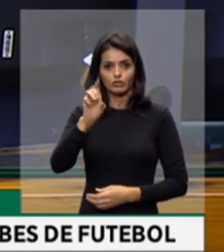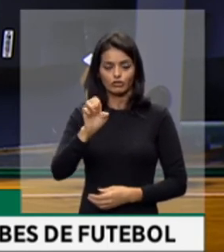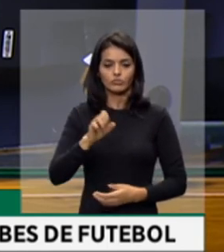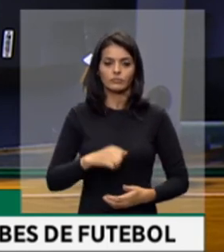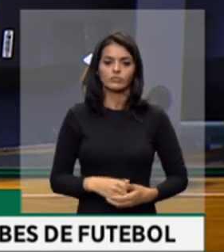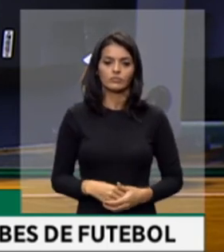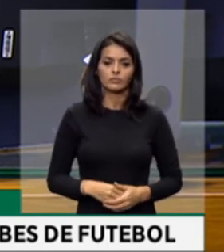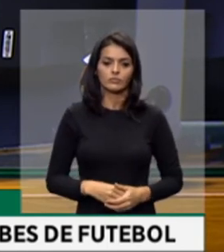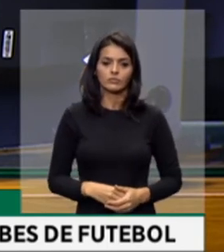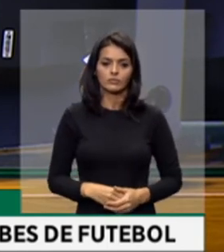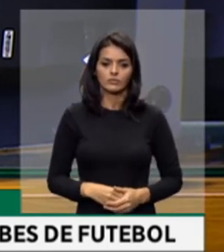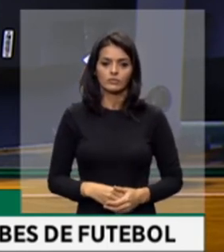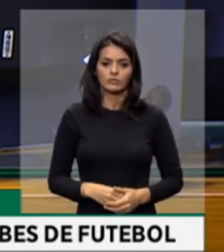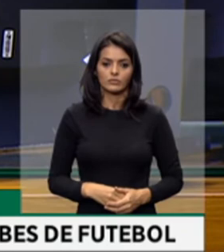COMO VOTA O... O DEM?! DEM.